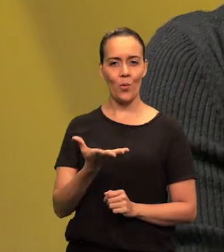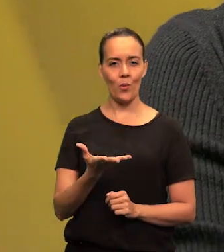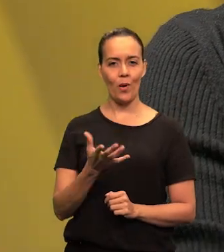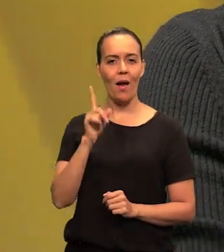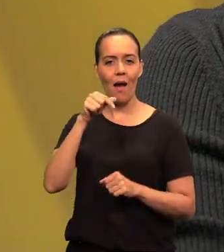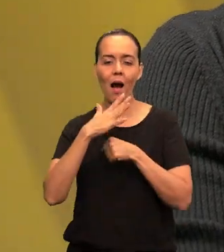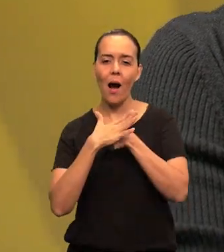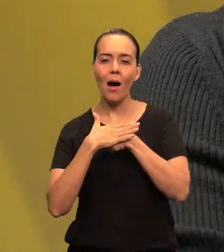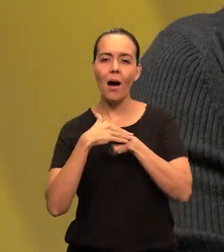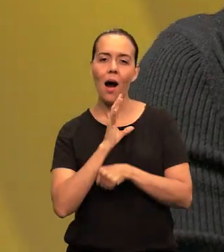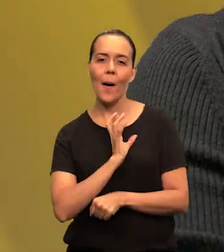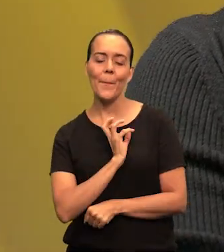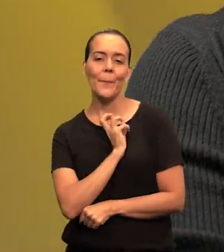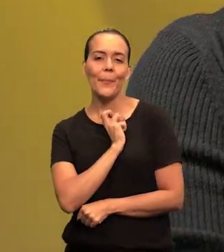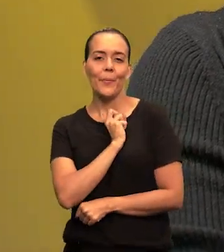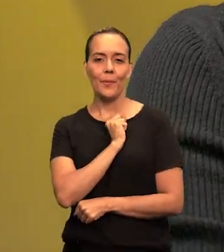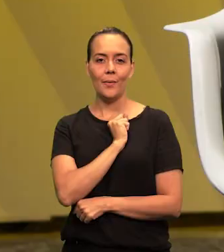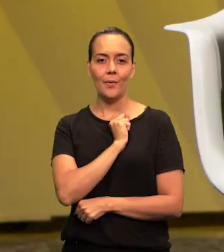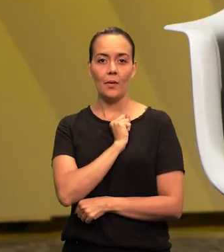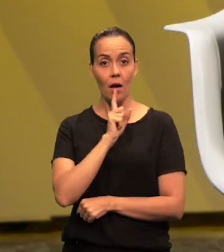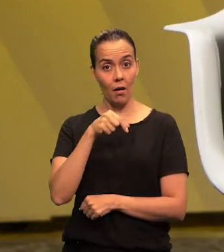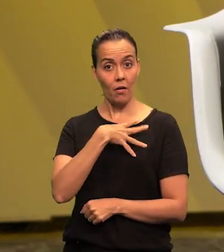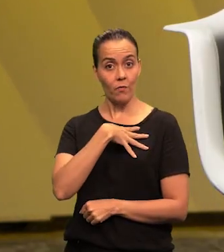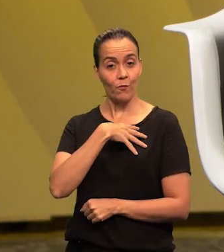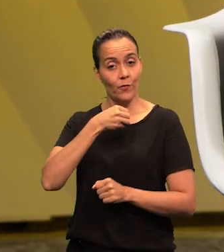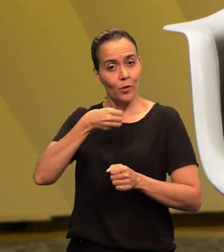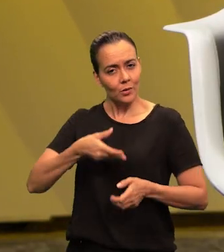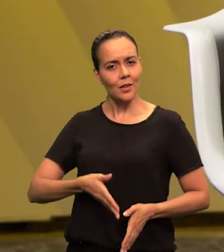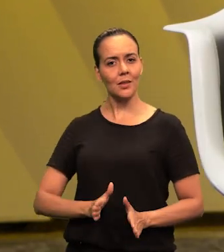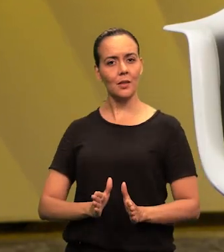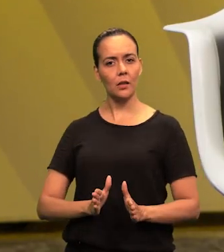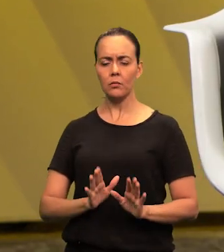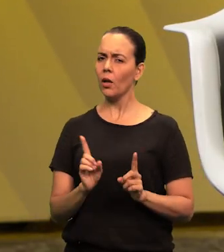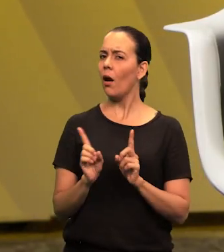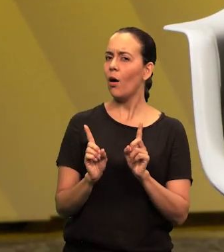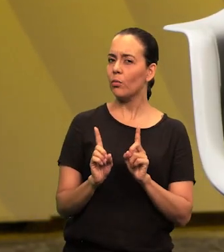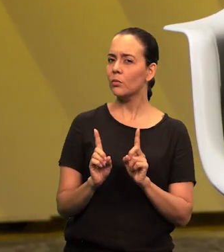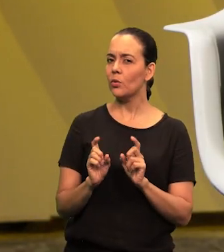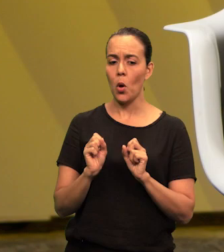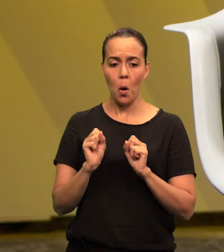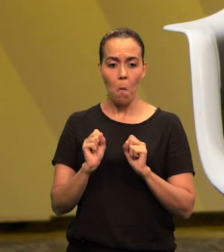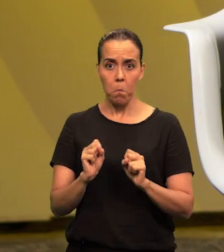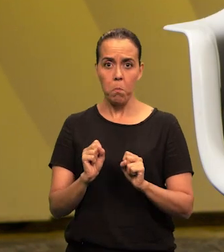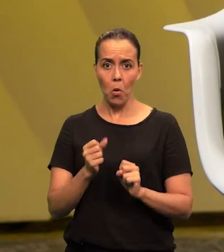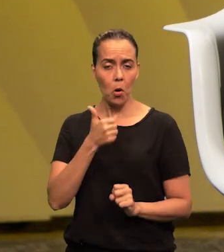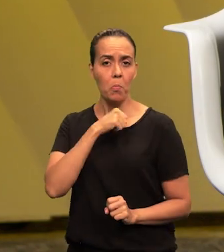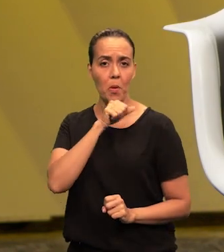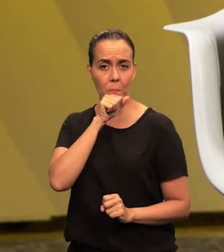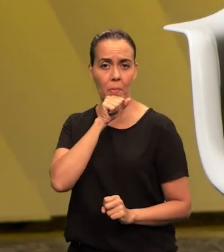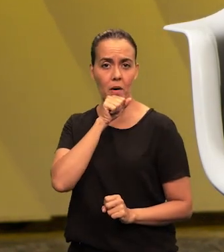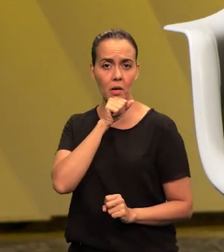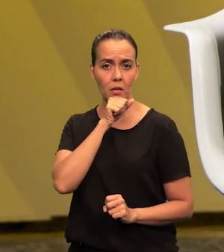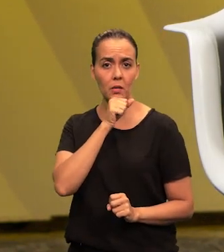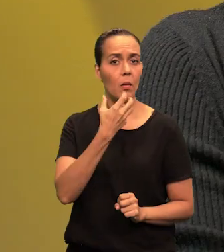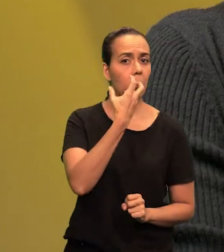Ser mãe é ser amorosa. Ser mãe é ter um filho. Não, você pode ser mãe sem ter parido uma criança.